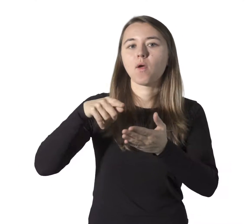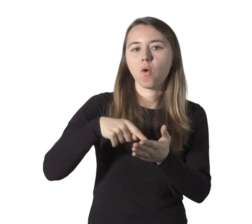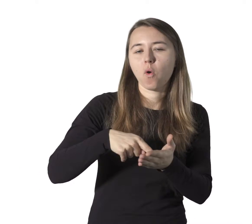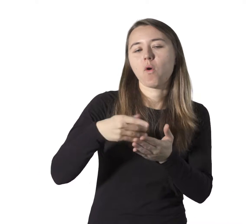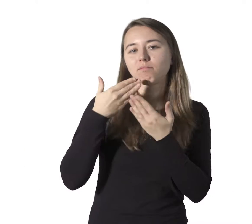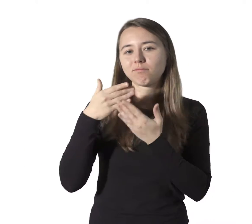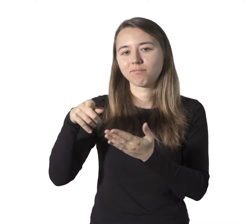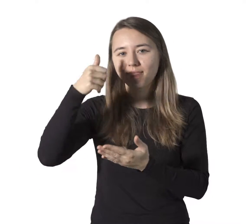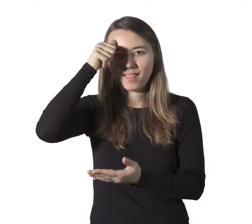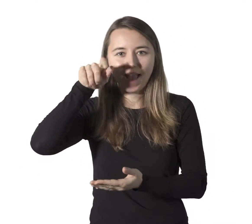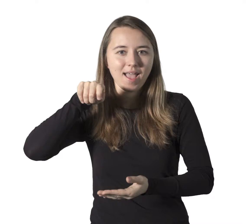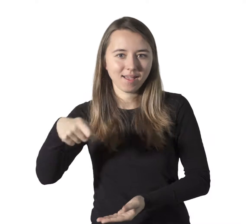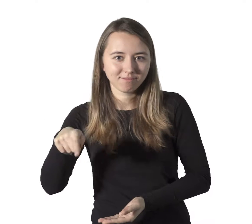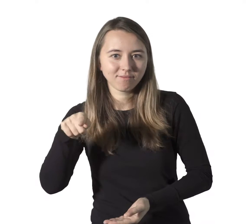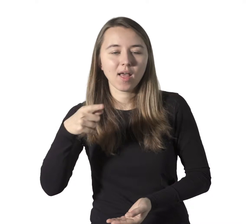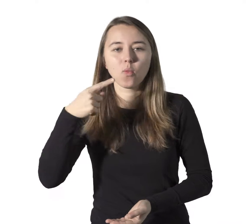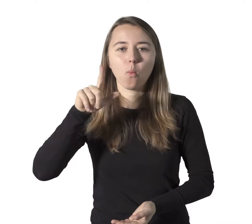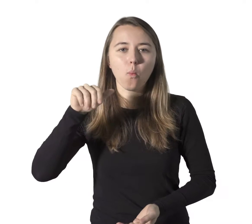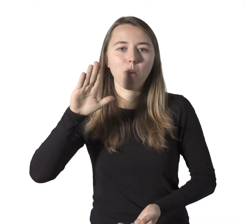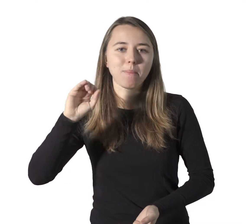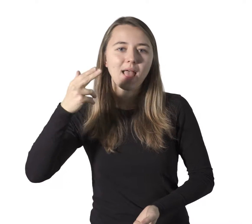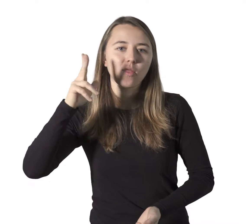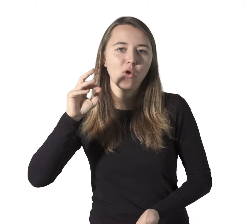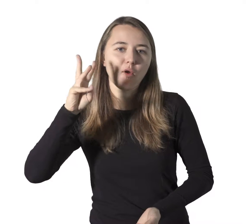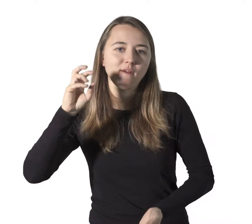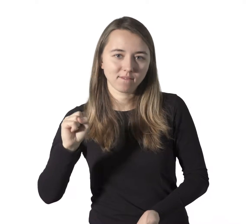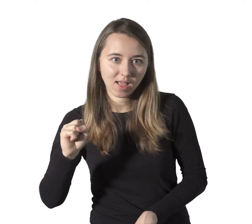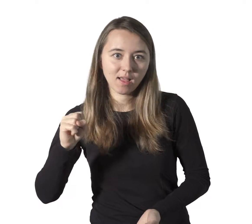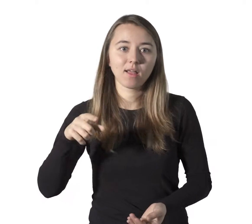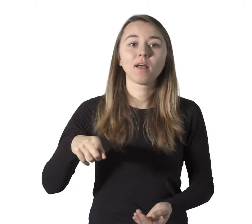to właśnie technice wykonania ten typ łodzi zawdzięcza swoją nazwę.